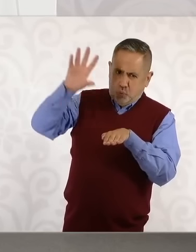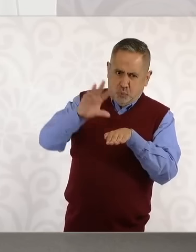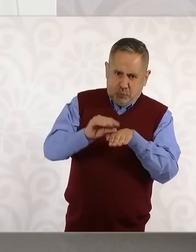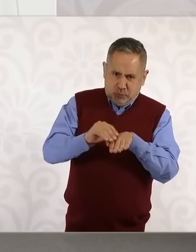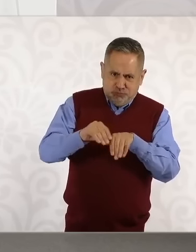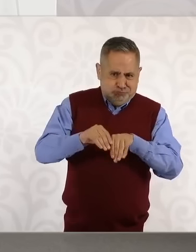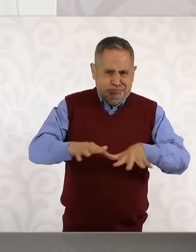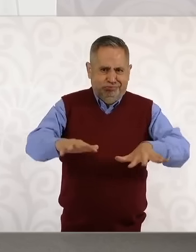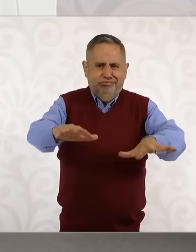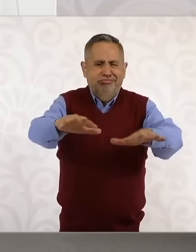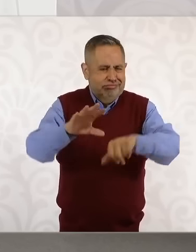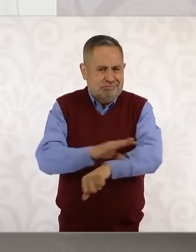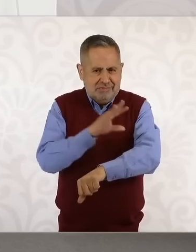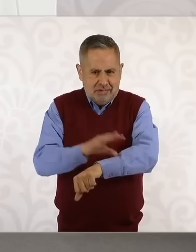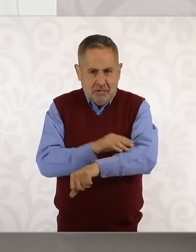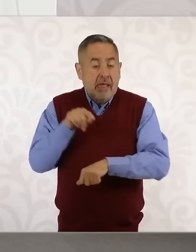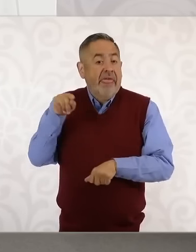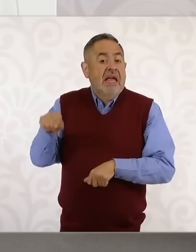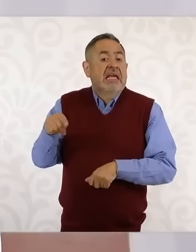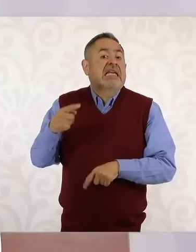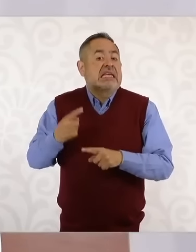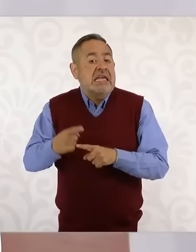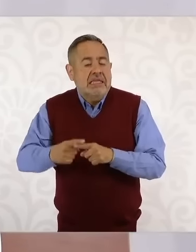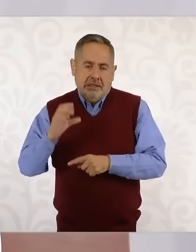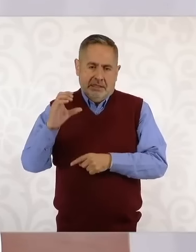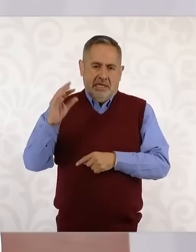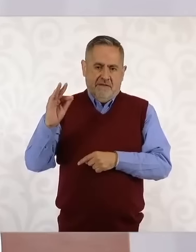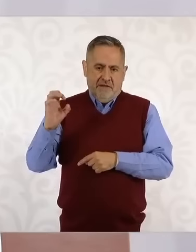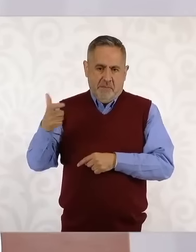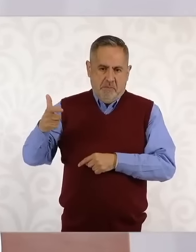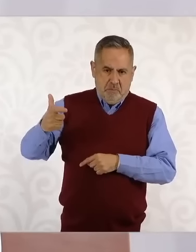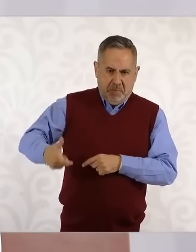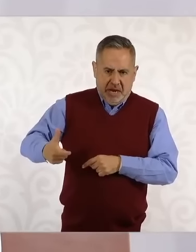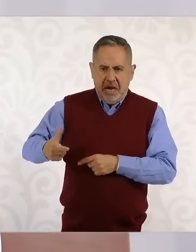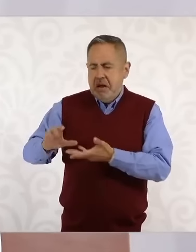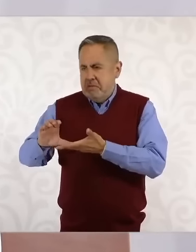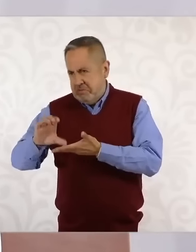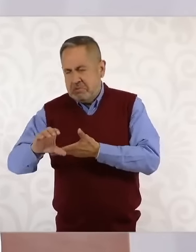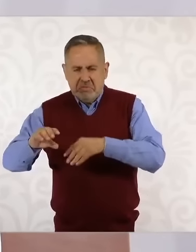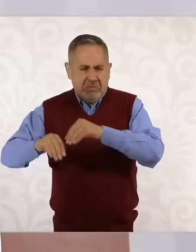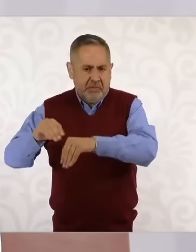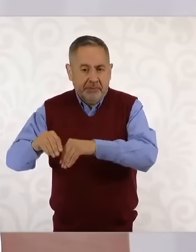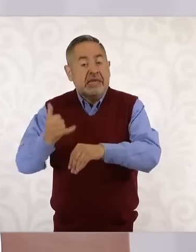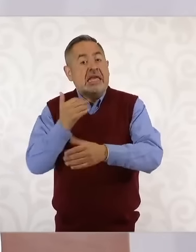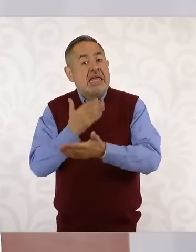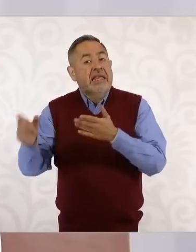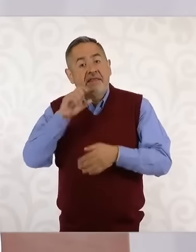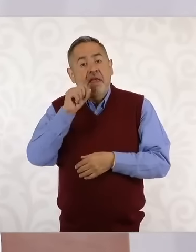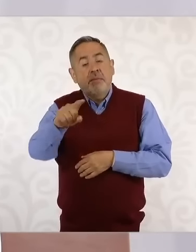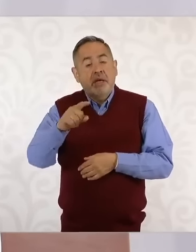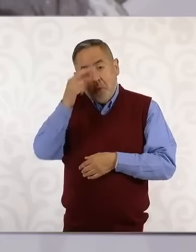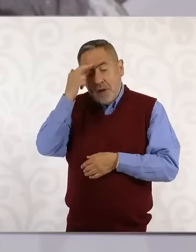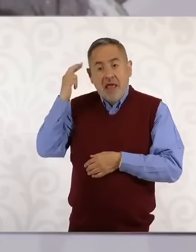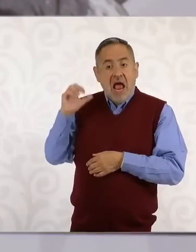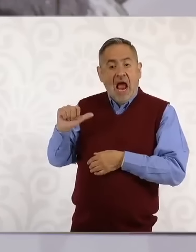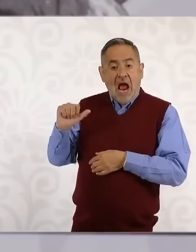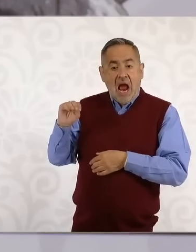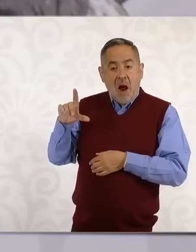mecanismos de financiamiento. Además, acuérdense que López Obrador compró las plantas de Iberdrola,